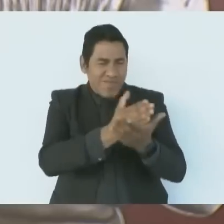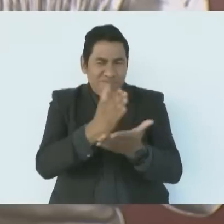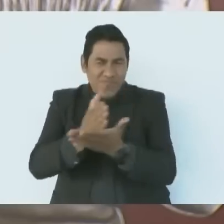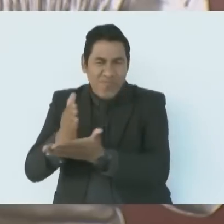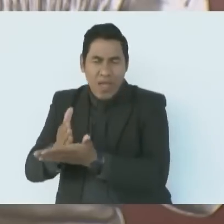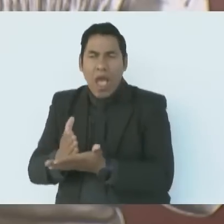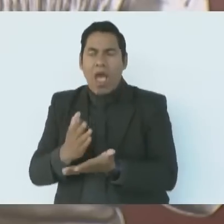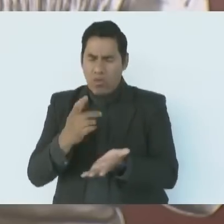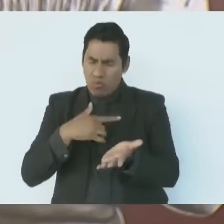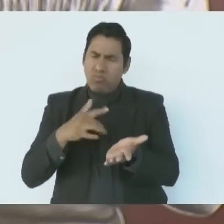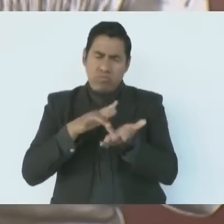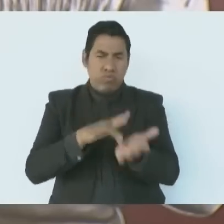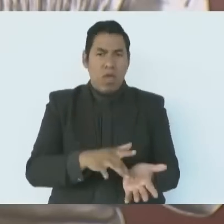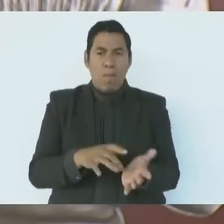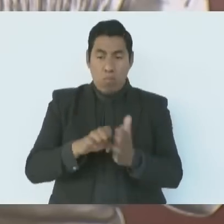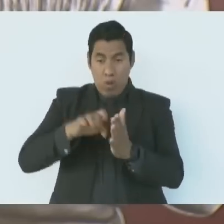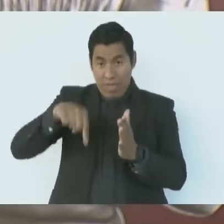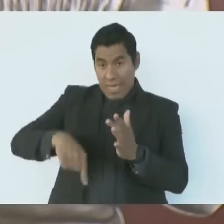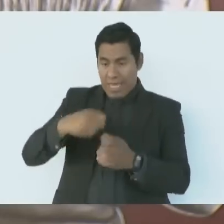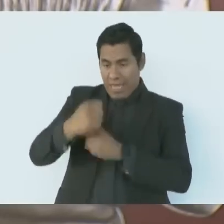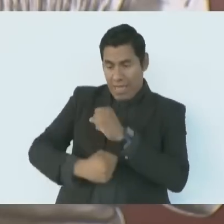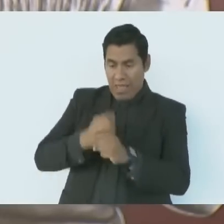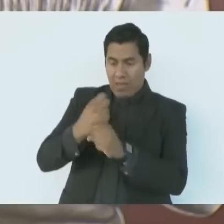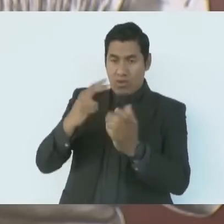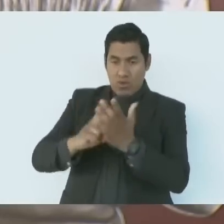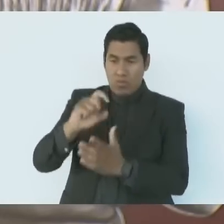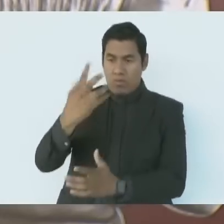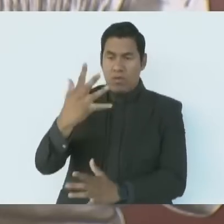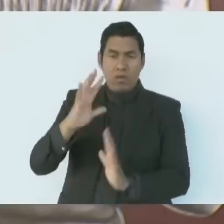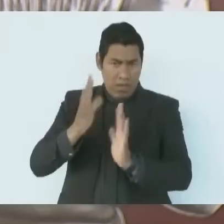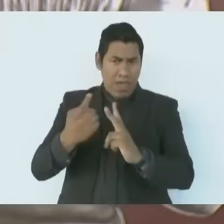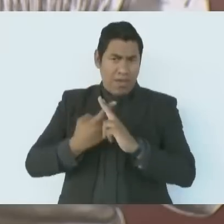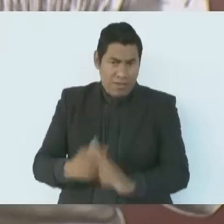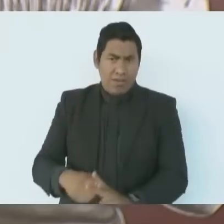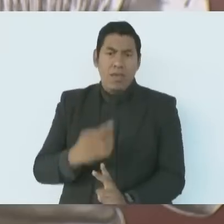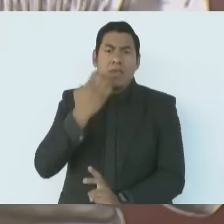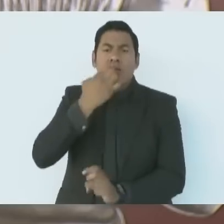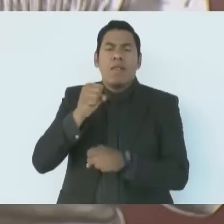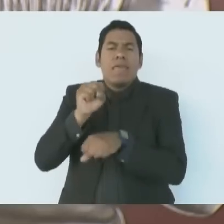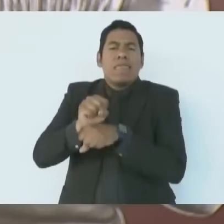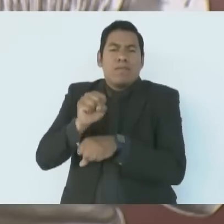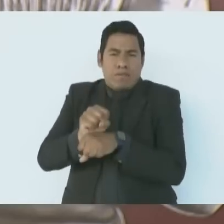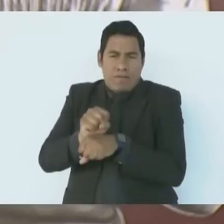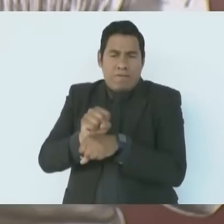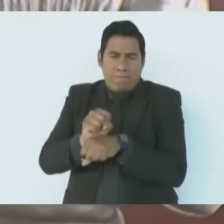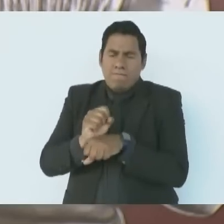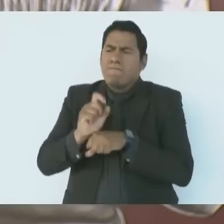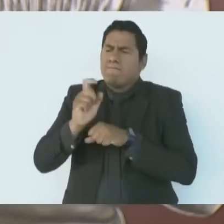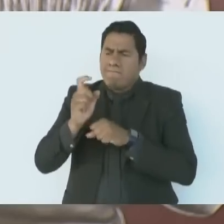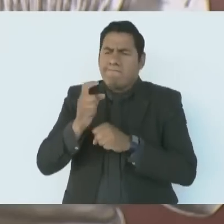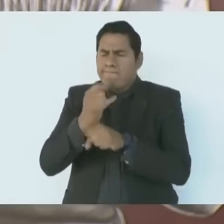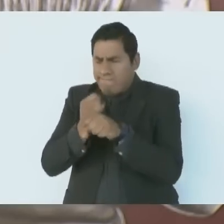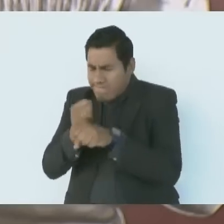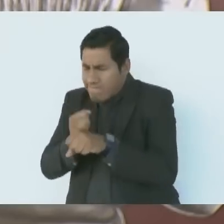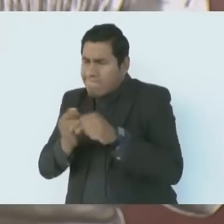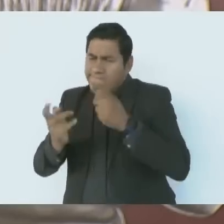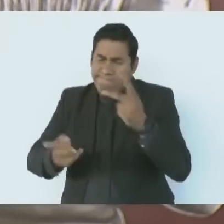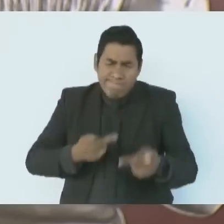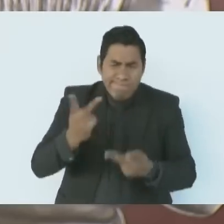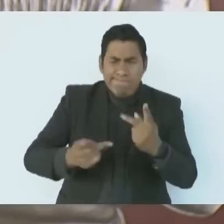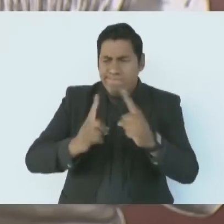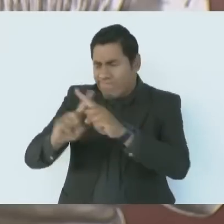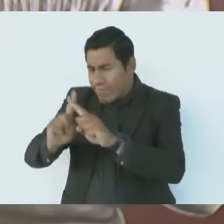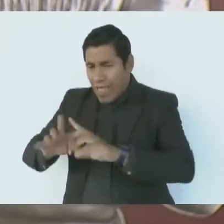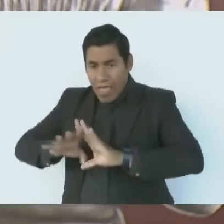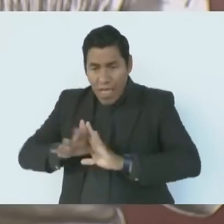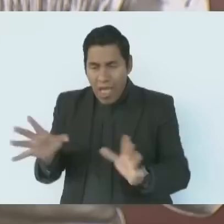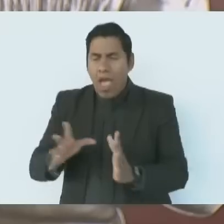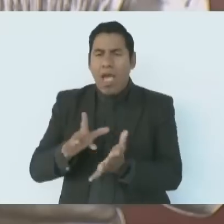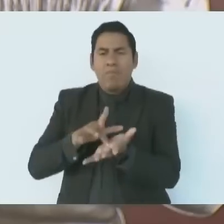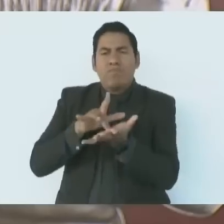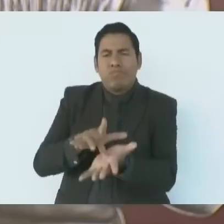secundaria todos los niños y niñas de escuela pública tienen una beca se está entregando ya